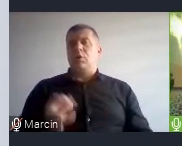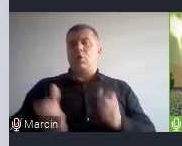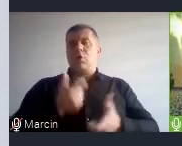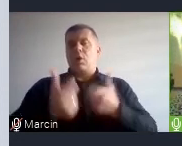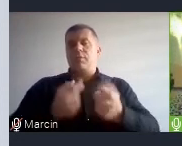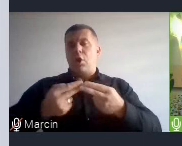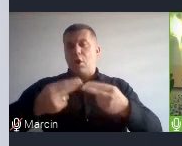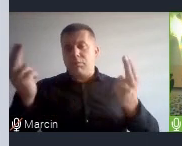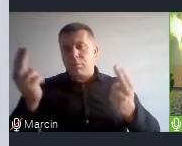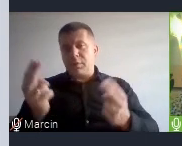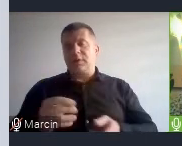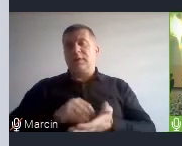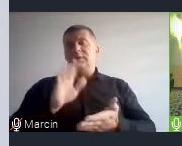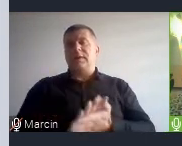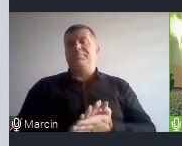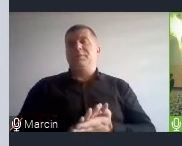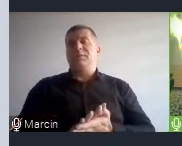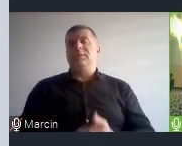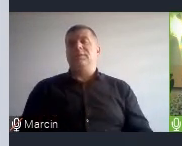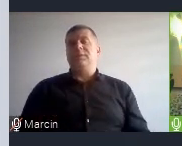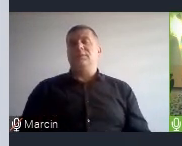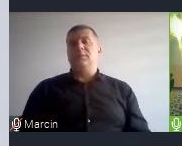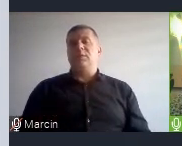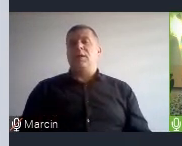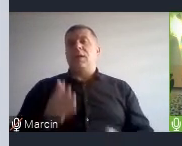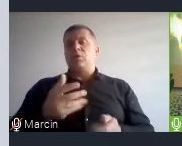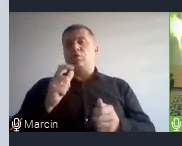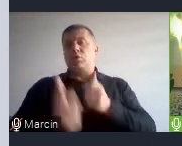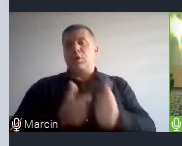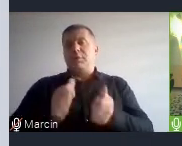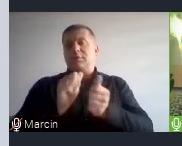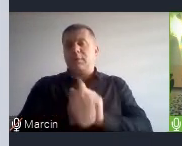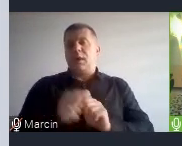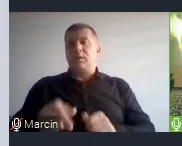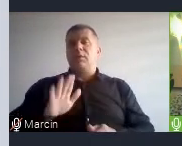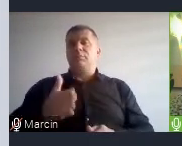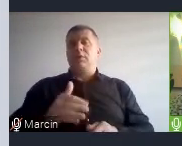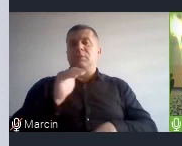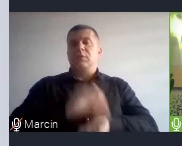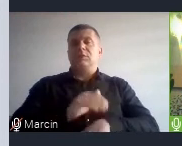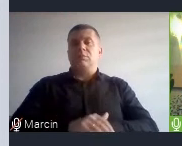musimy zapisać, że nastąpiła zmiana tego przedmiotu zamówienia.